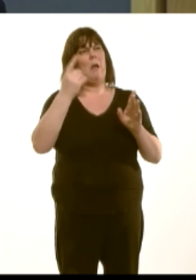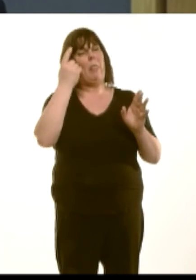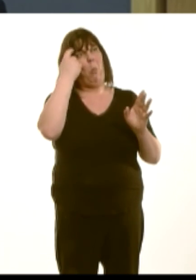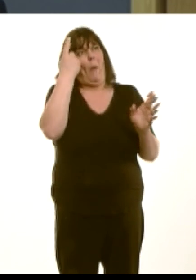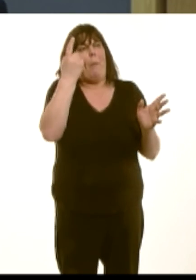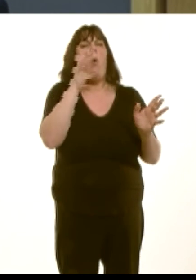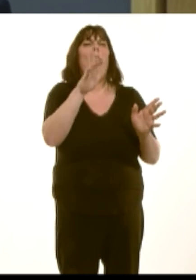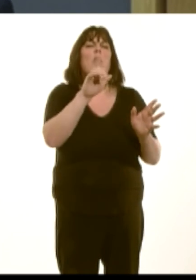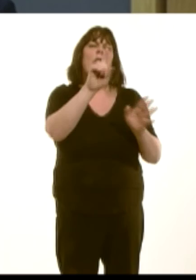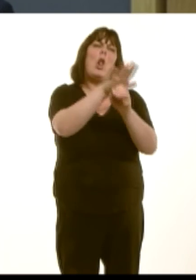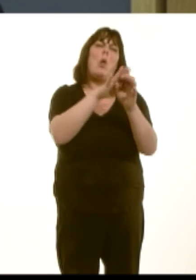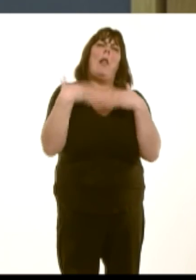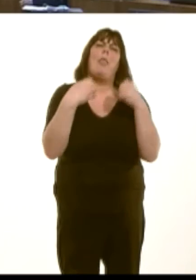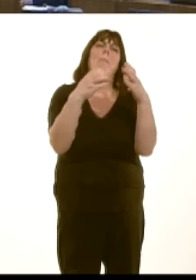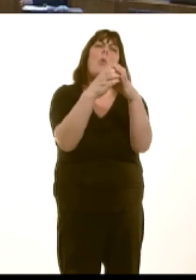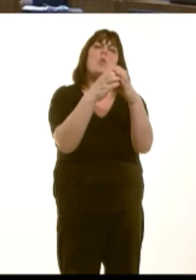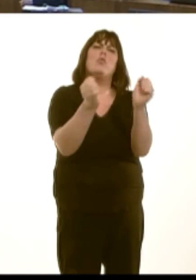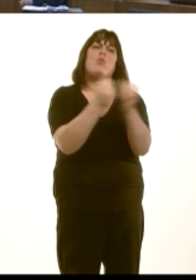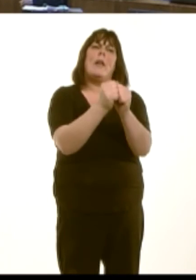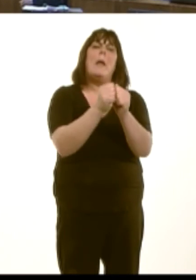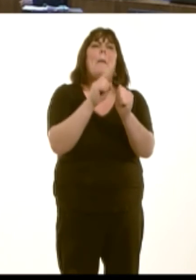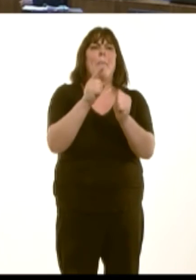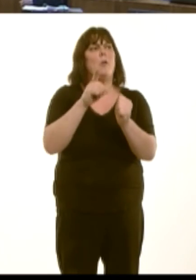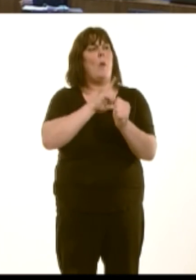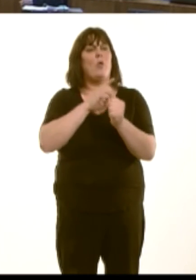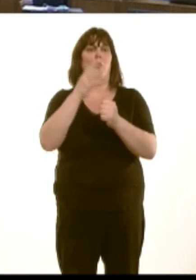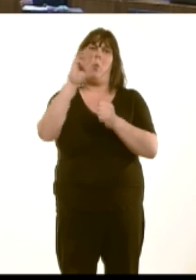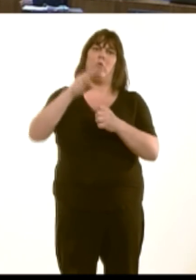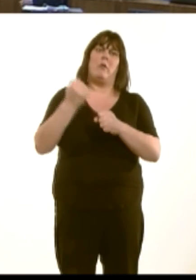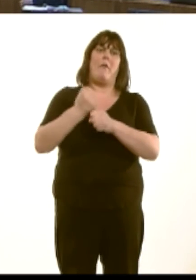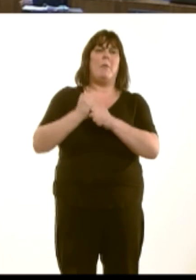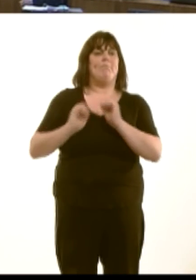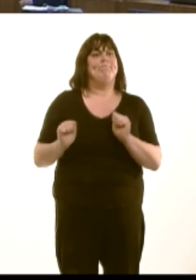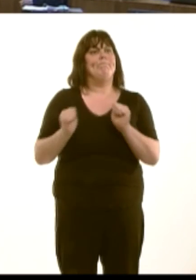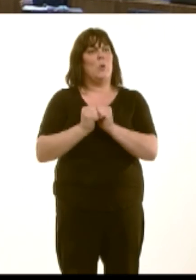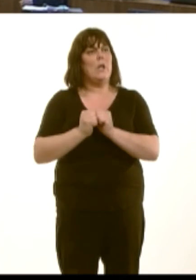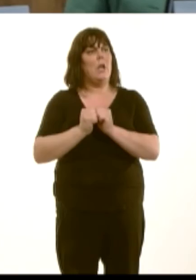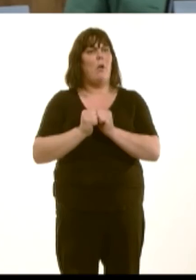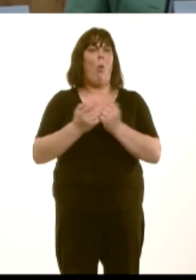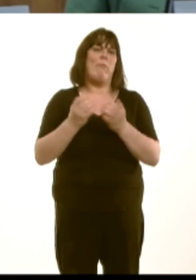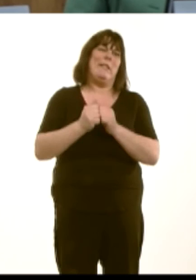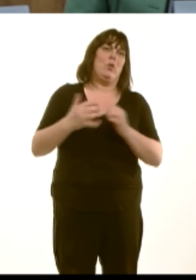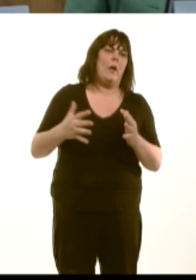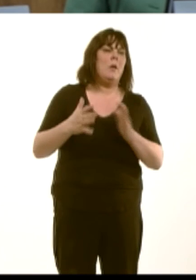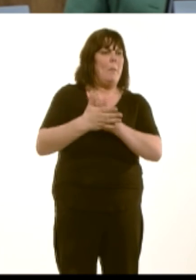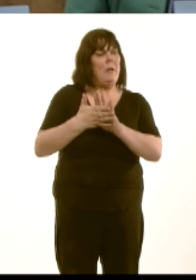Rwyín credu ei fod eín wir i ddweud, weithiau, wrth gwrs, bod yna drafodaethau yn digwydd lleír ydym niín anghofioír unigolyn.